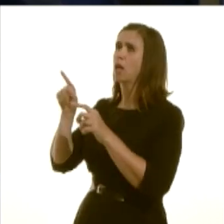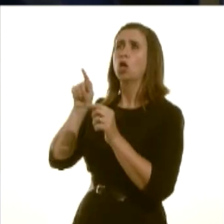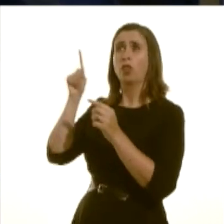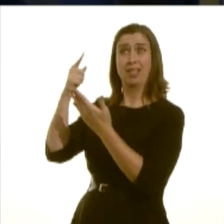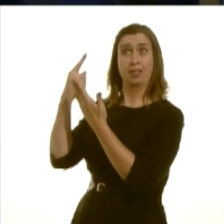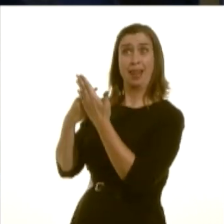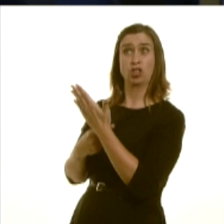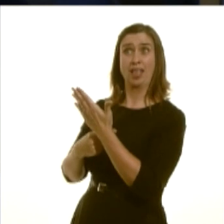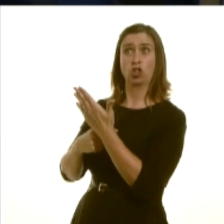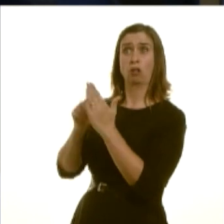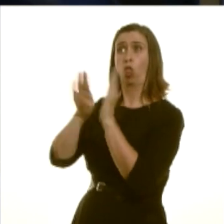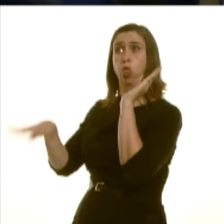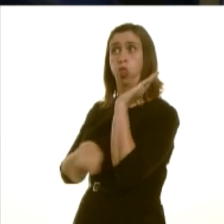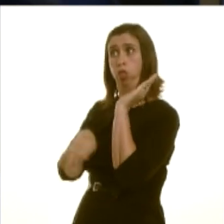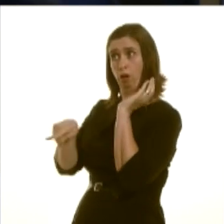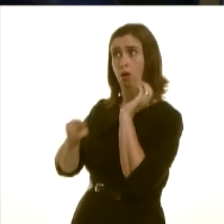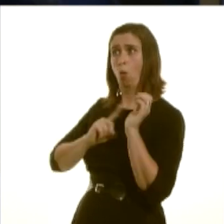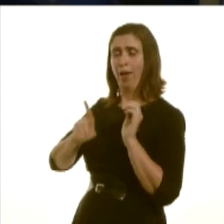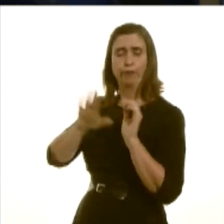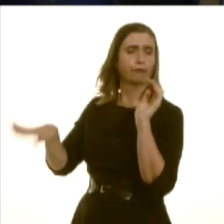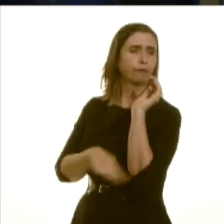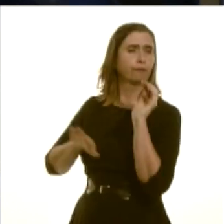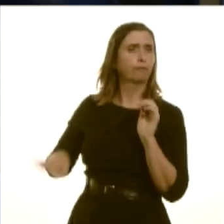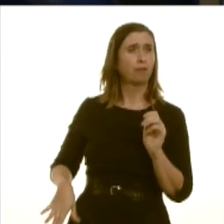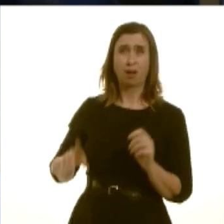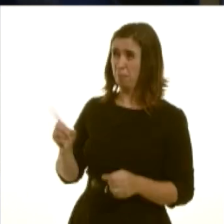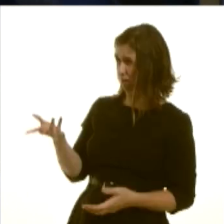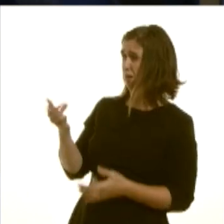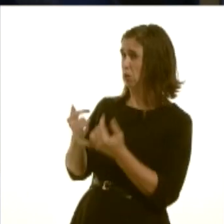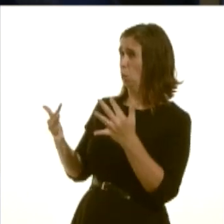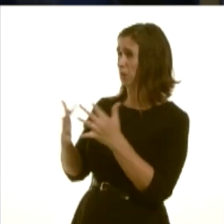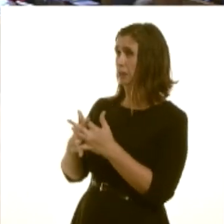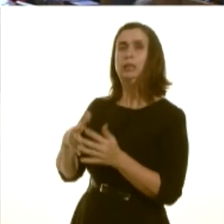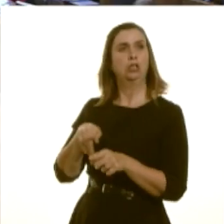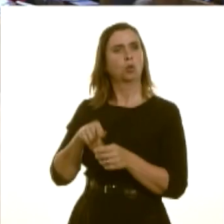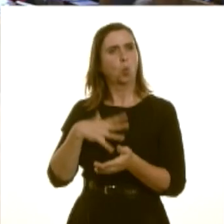Carwyn Jones: Yn gyntaf, mae’n rhaid penderfynu beth yw cae chwarae a beth yw tir nad oes